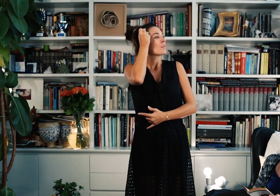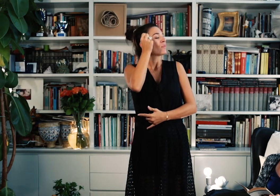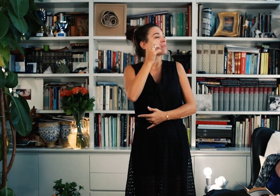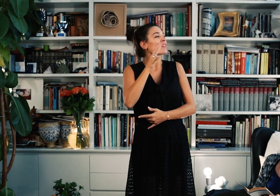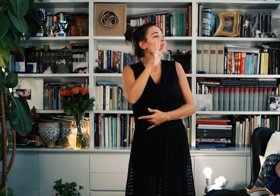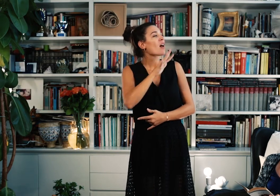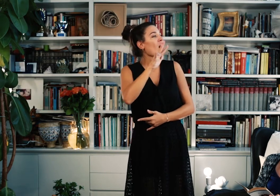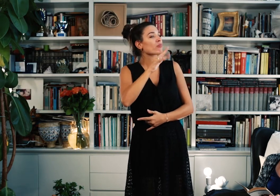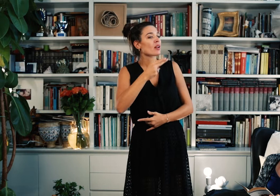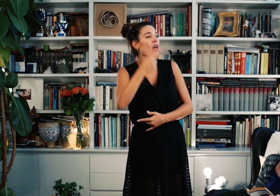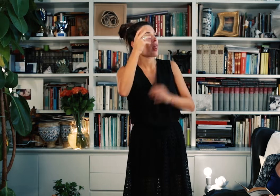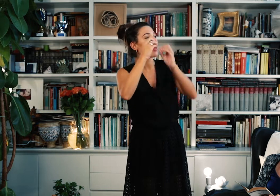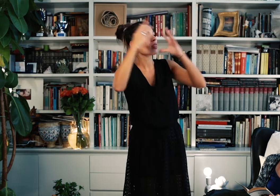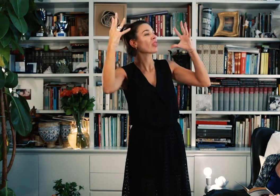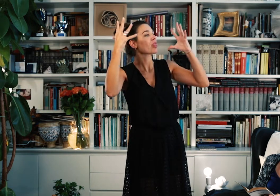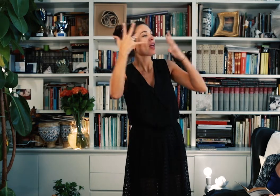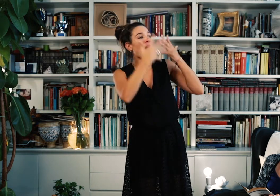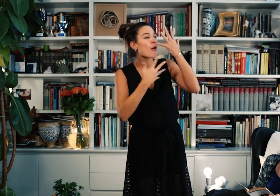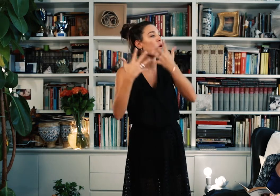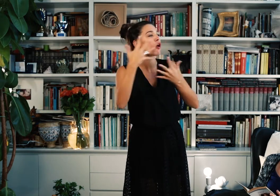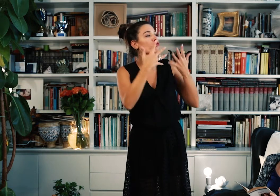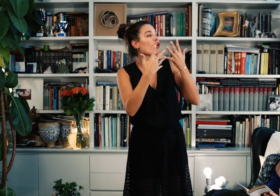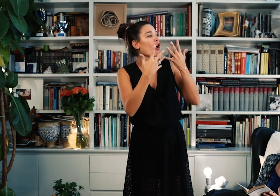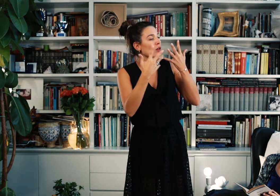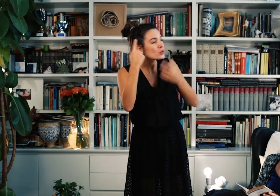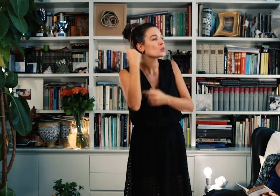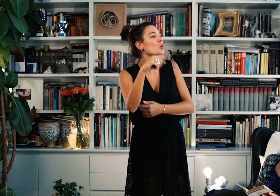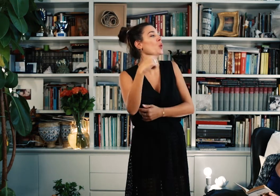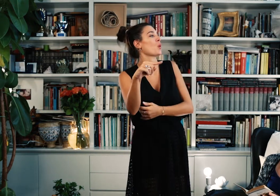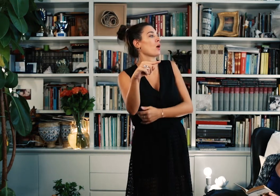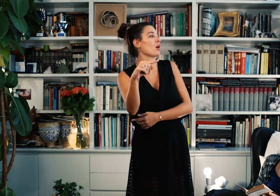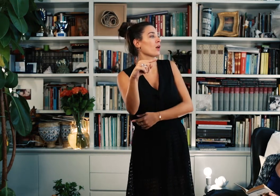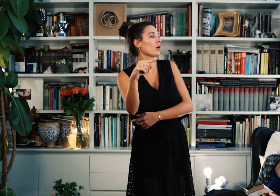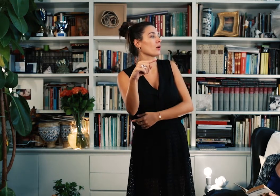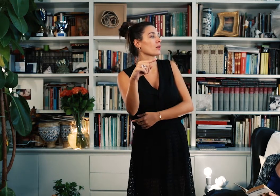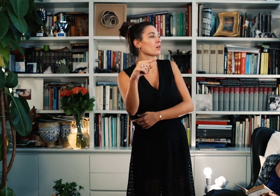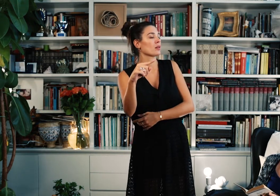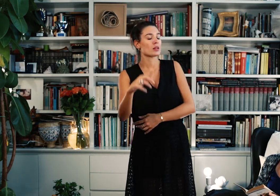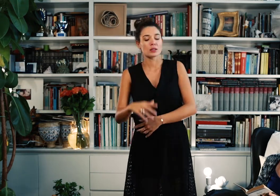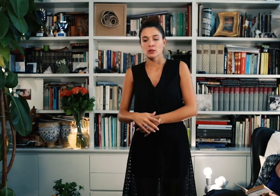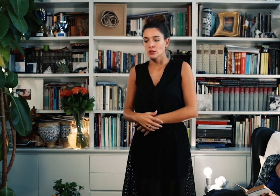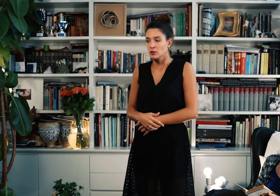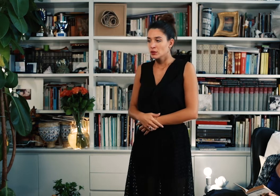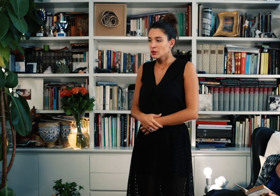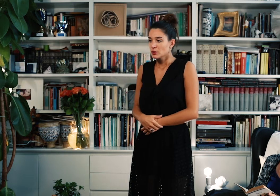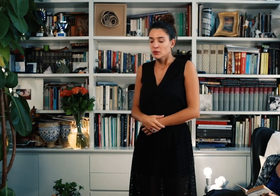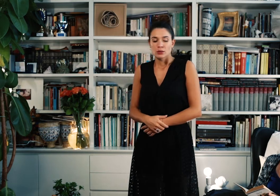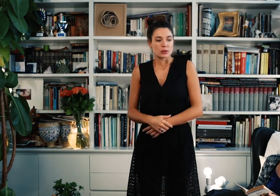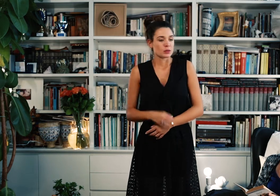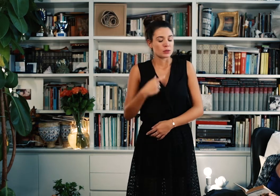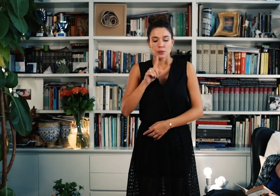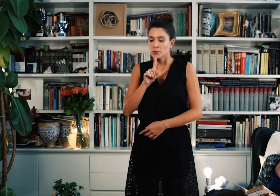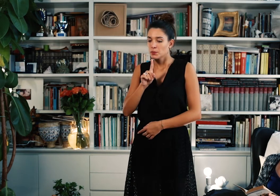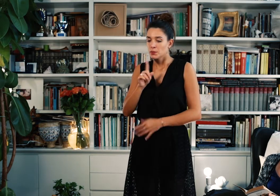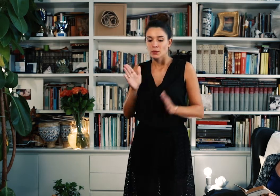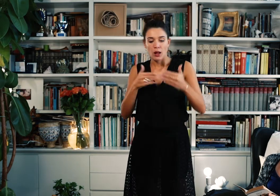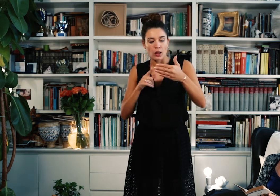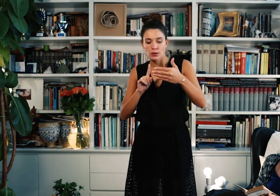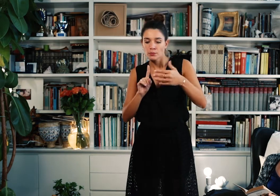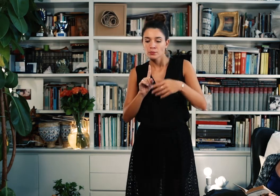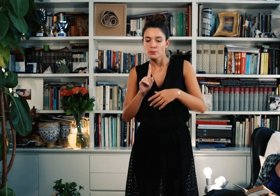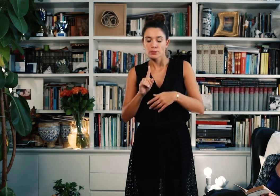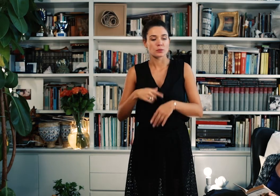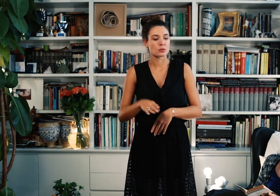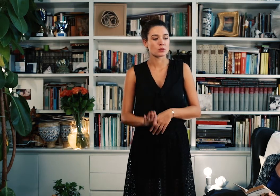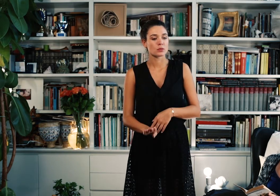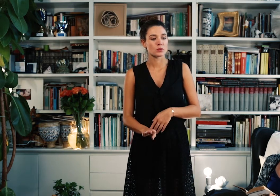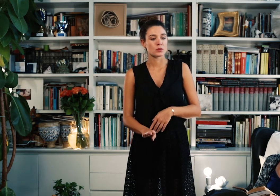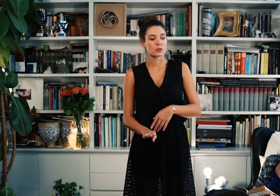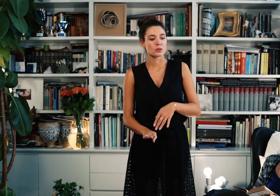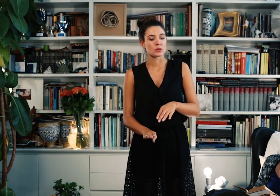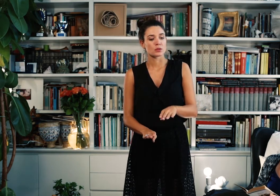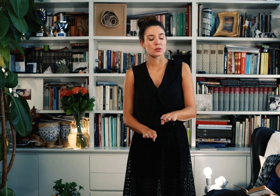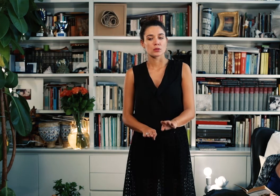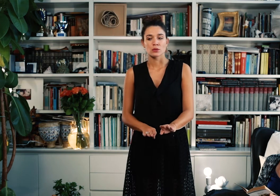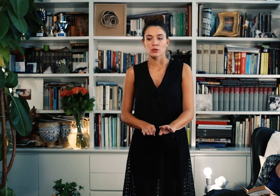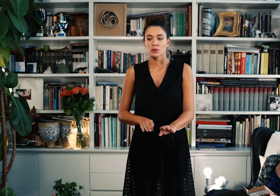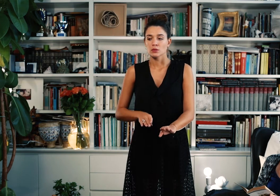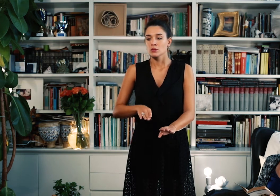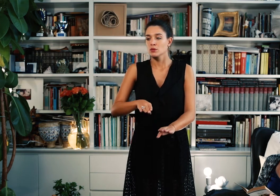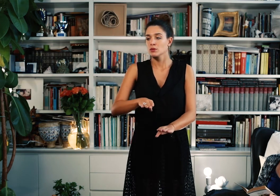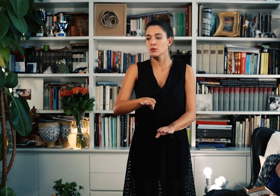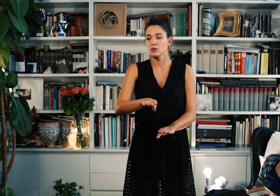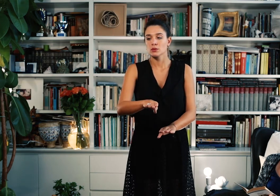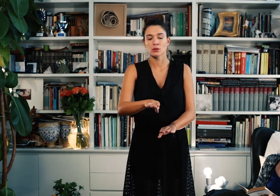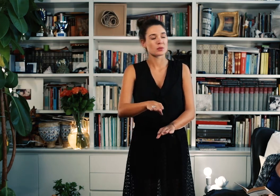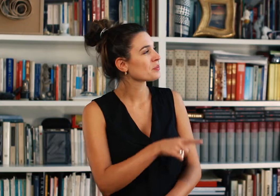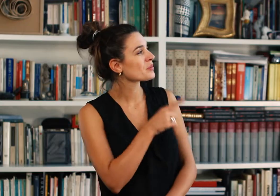Hervè Joncour stava attraversando la stanza, passi lentissimi.